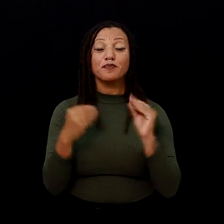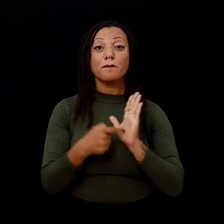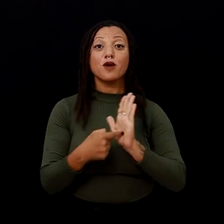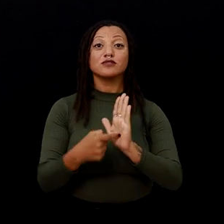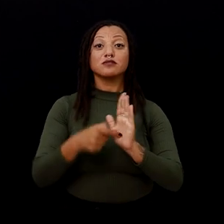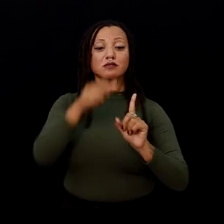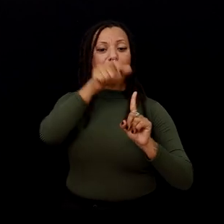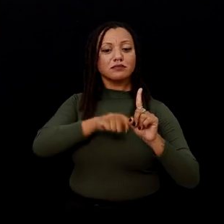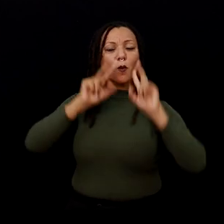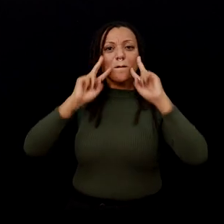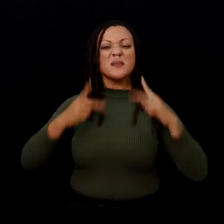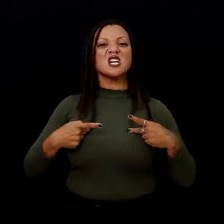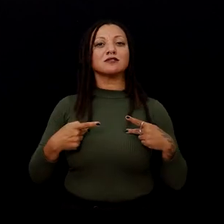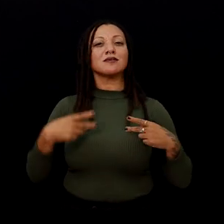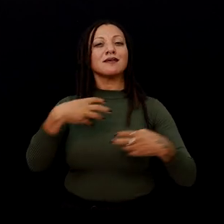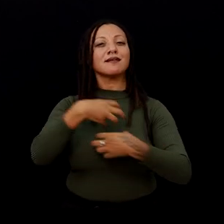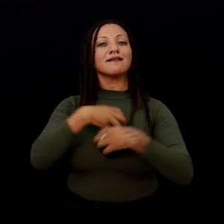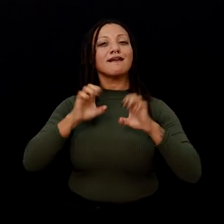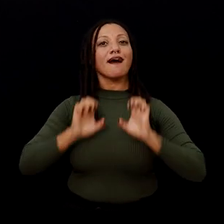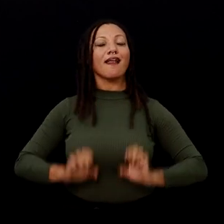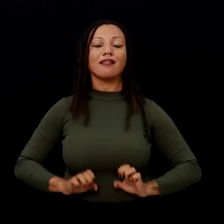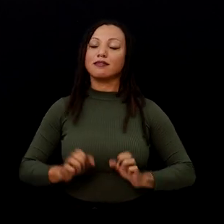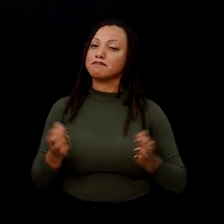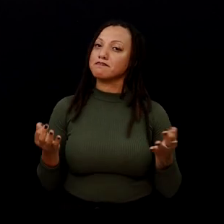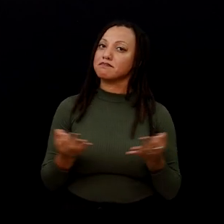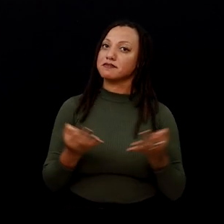o caráter do ser humano. Eu acho incrível isso.